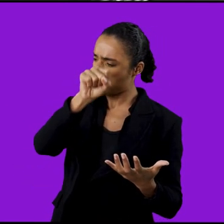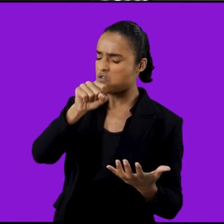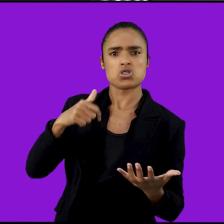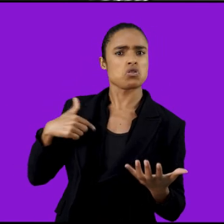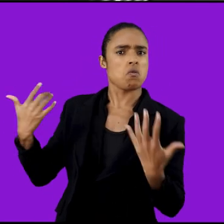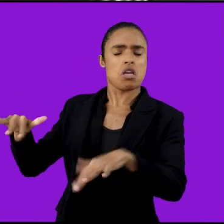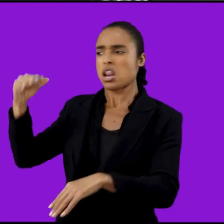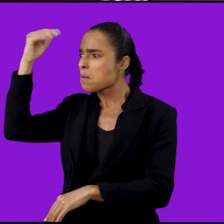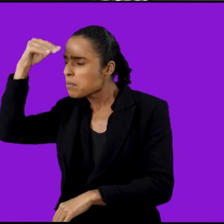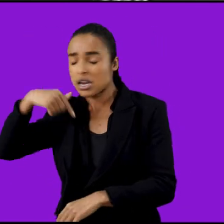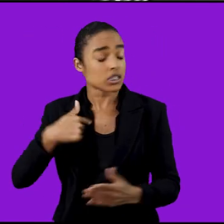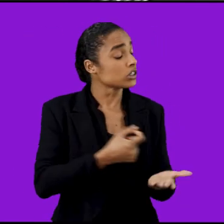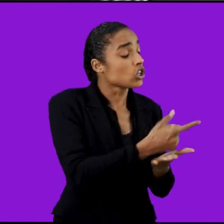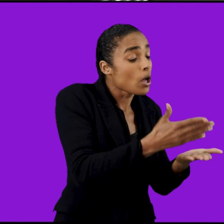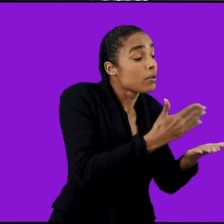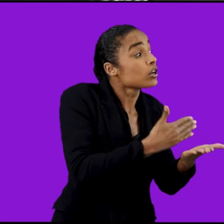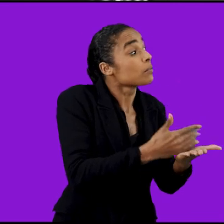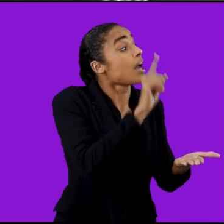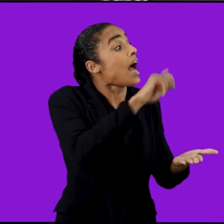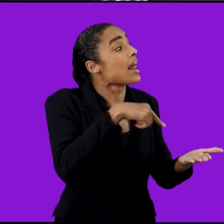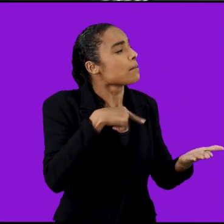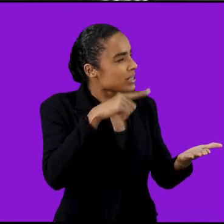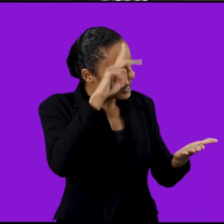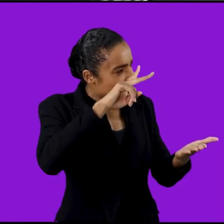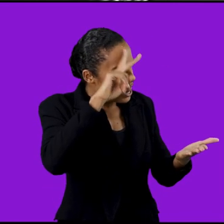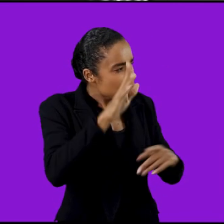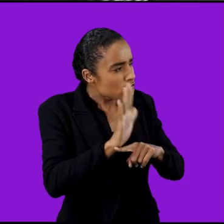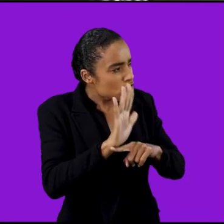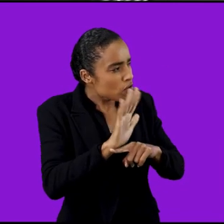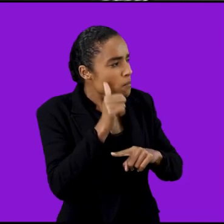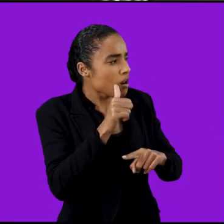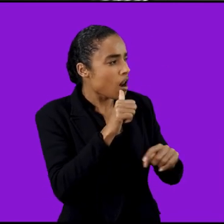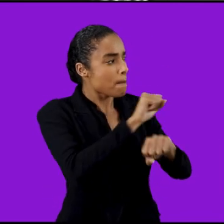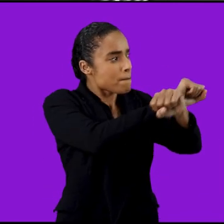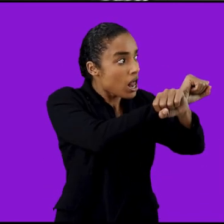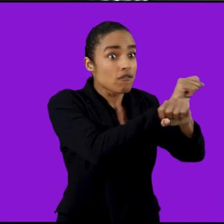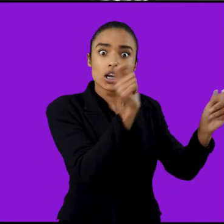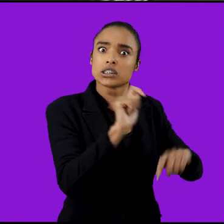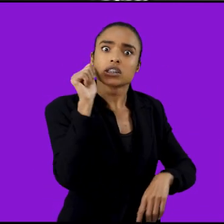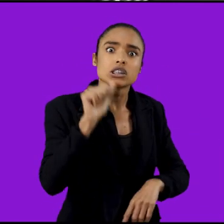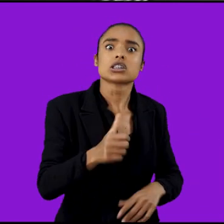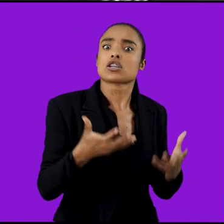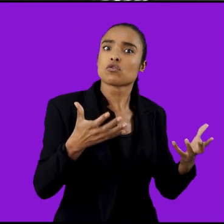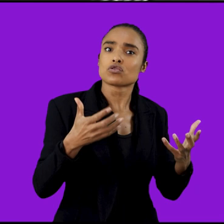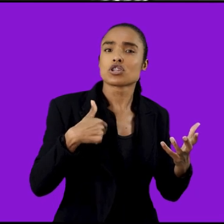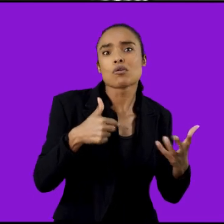Sim, super Vai comprar um negócio ali, “vai lá pega aquele da personagem da Mulher Maravilha Não sei o que” Sabe? Tipo, tem uma coisa feminina